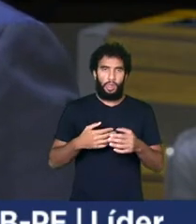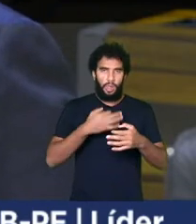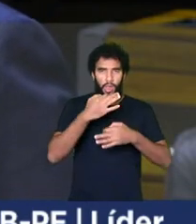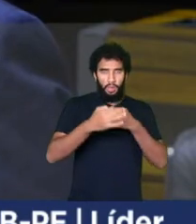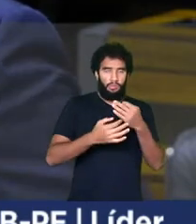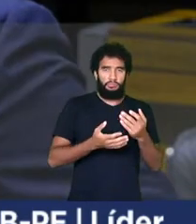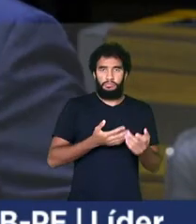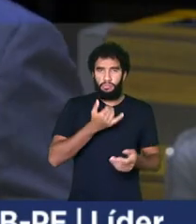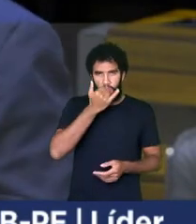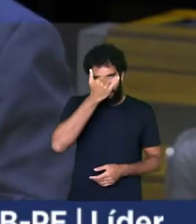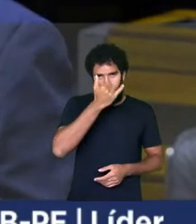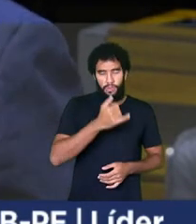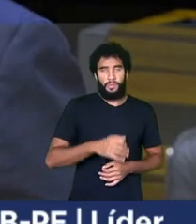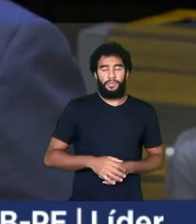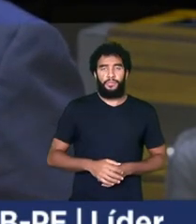NÃO É EMENDA DO NOVO, O QUE PESE O ARGUMENTO, ELE ESTÁ